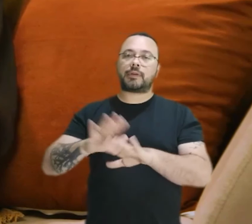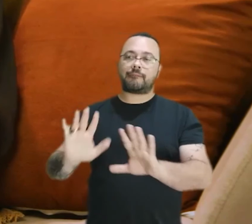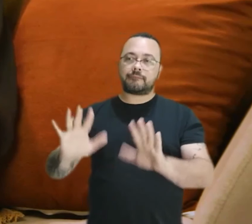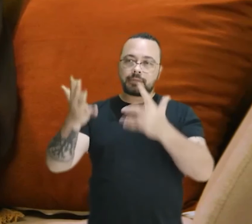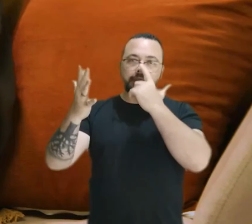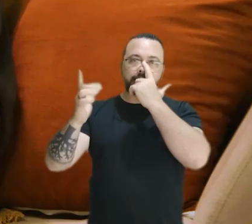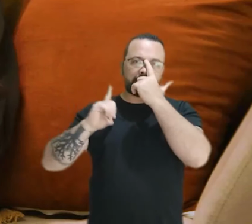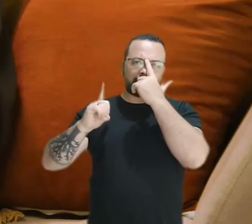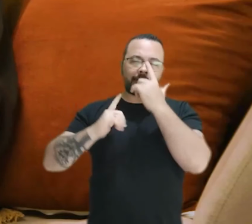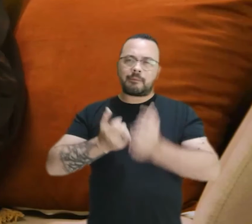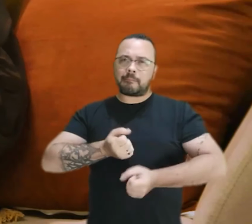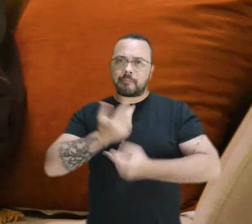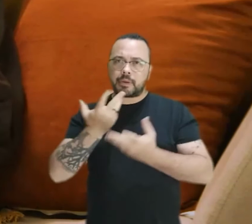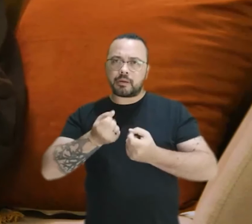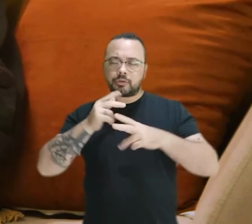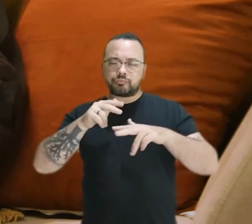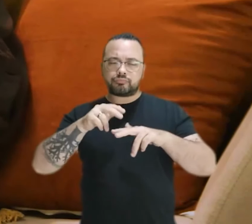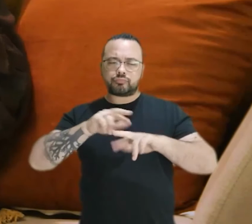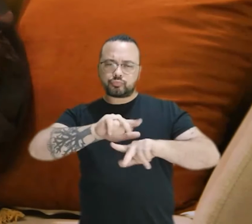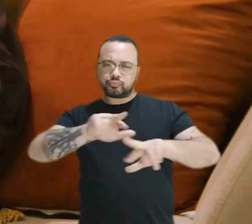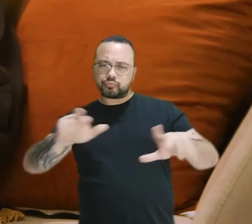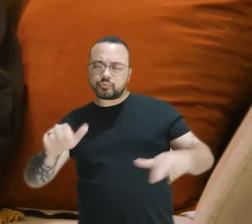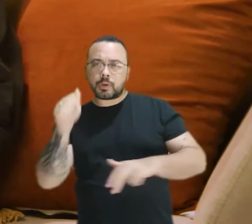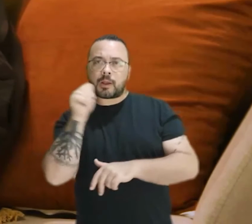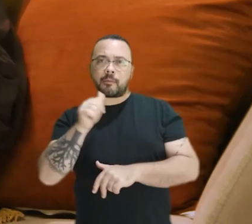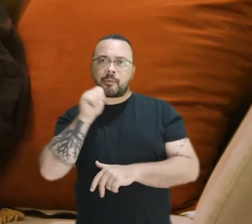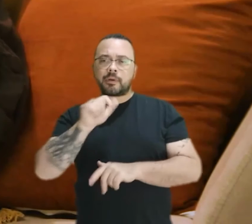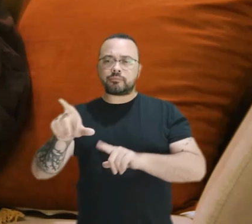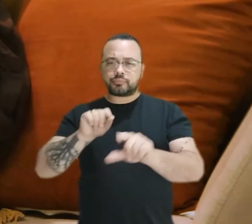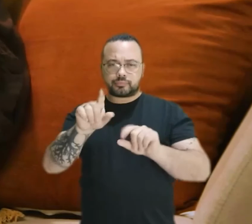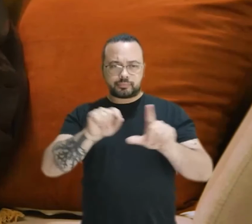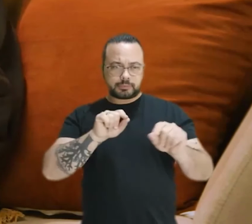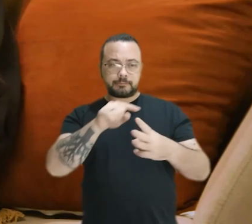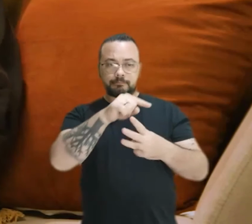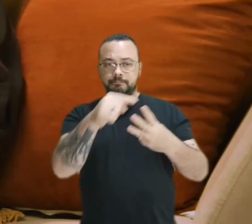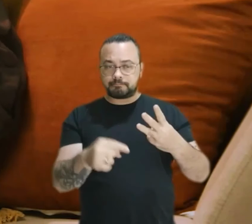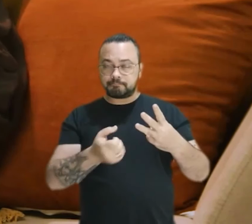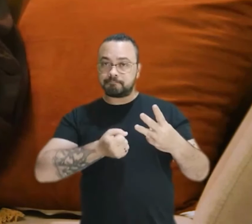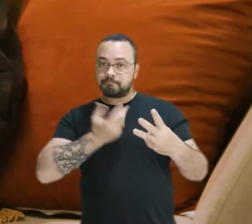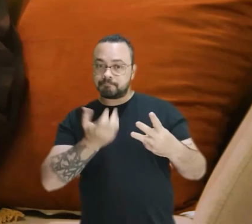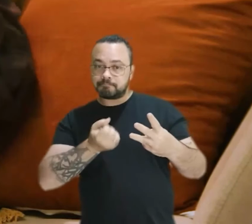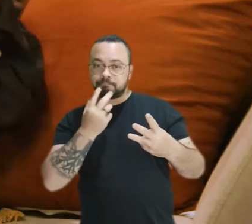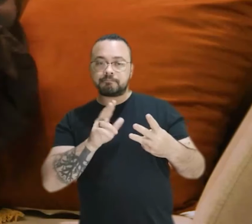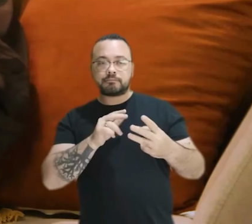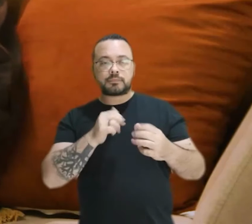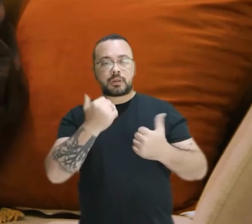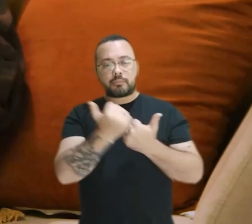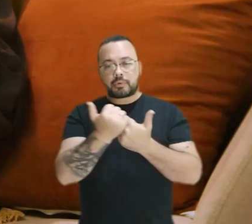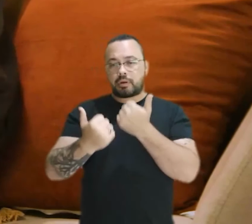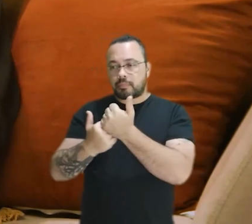A gente fez um pequeno sarau, então cada uma escolheu três poemas da Ana Cristina e a gente foi se revezando...